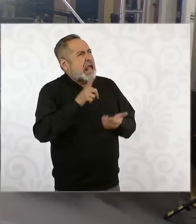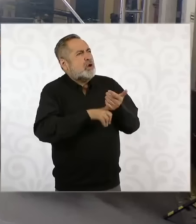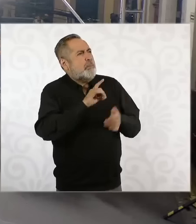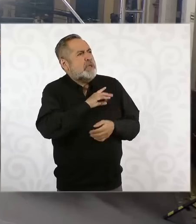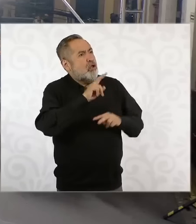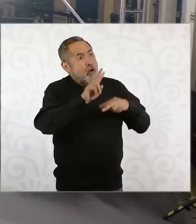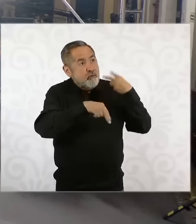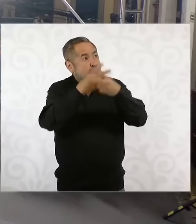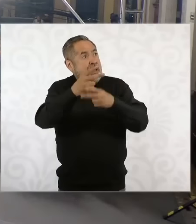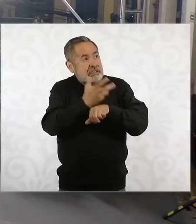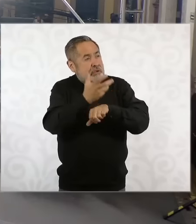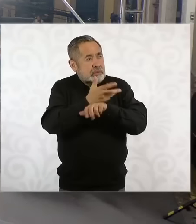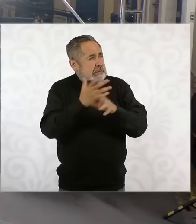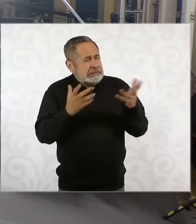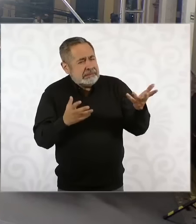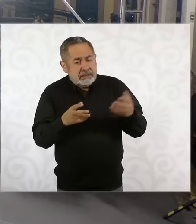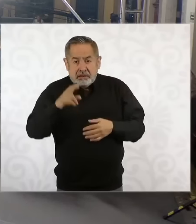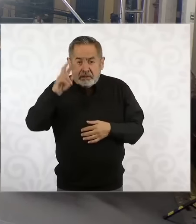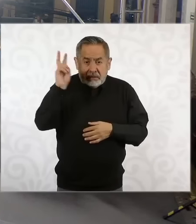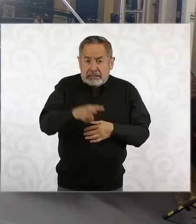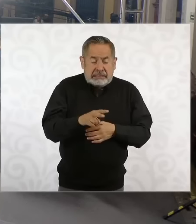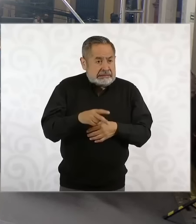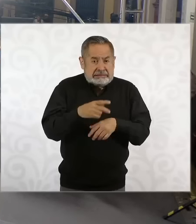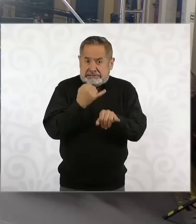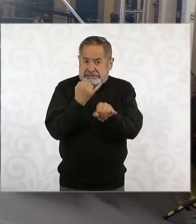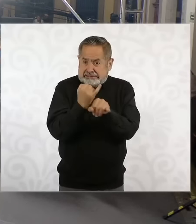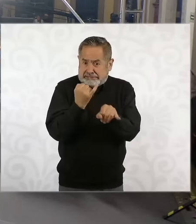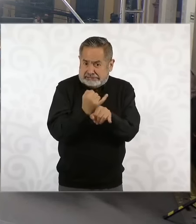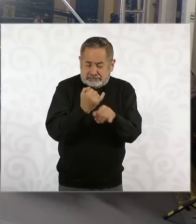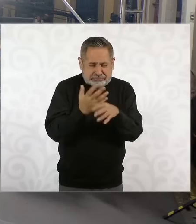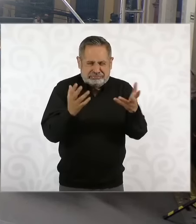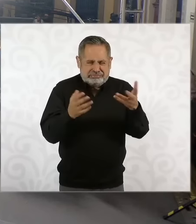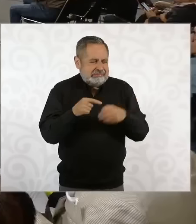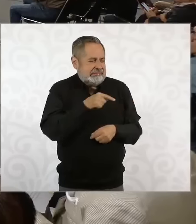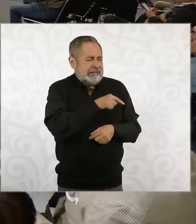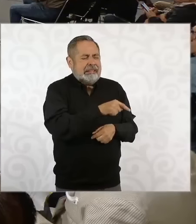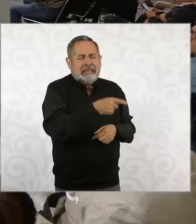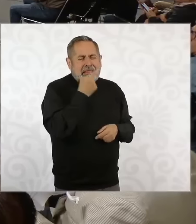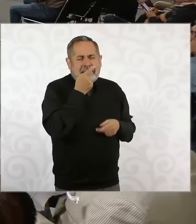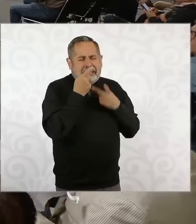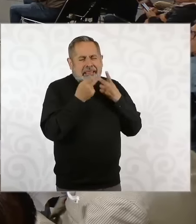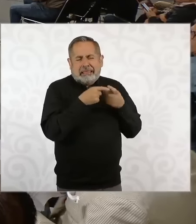esto porque si viera cómo estaban las redes sociales, había dos, tres ahí, este, comentó